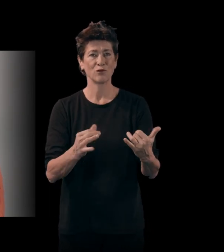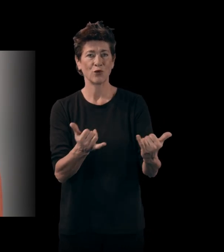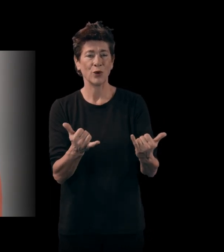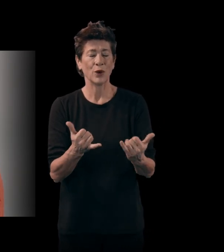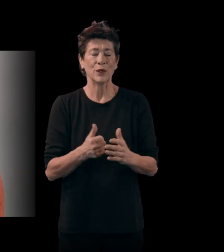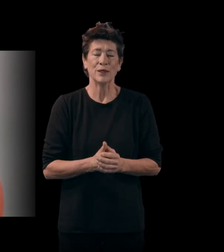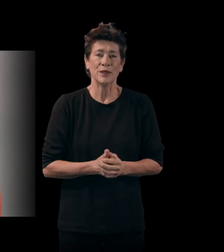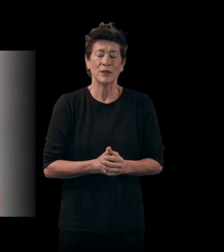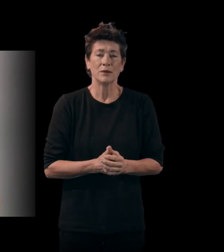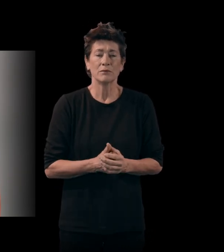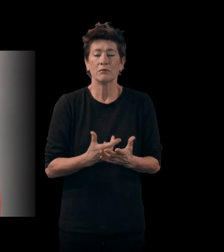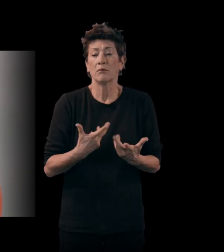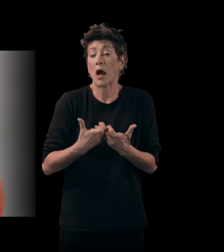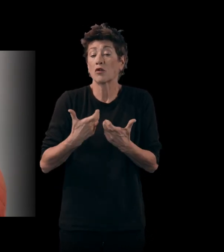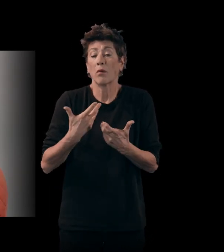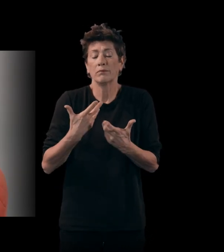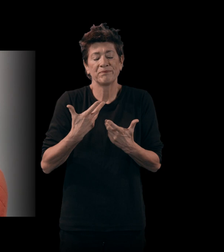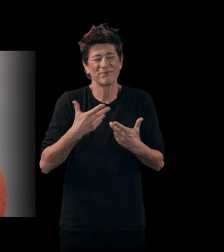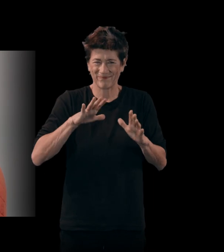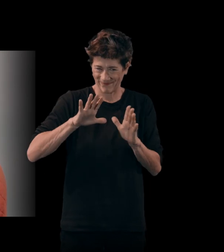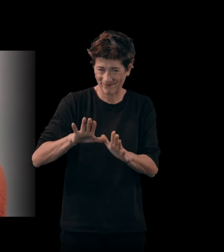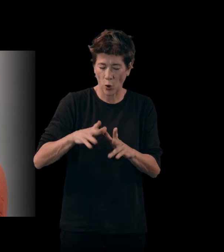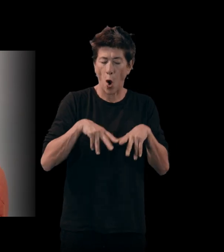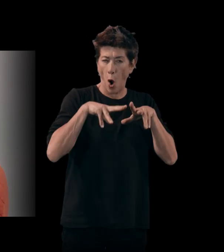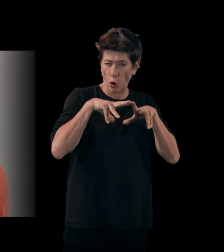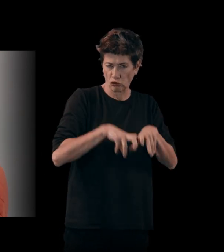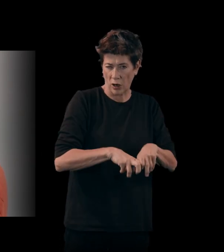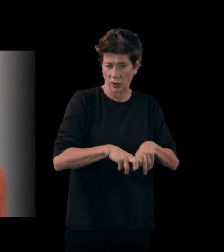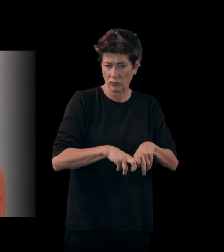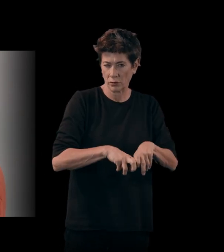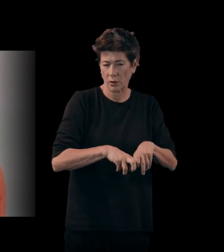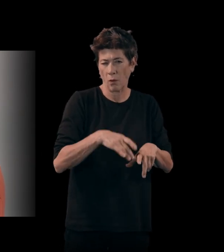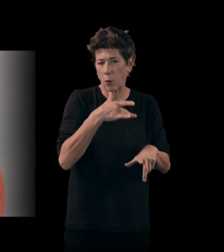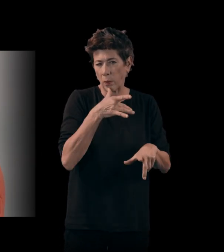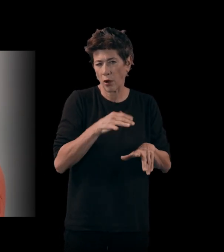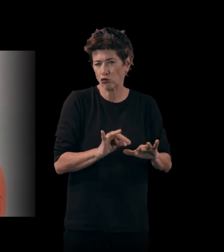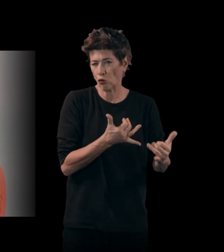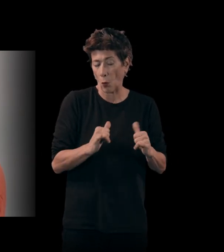Quand on est dans un travail de recherche, on ne peut pas trop se permettre de jouer avec la langue.